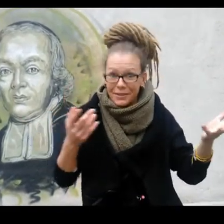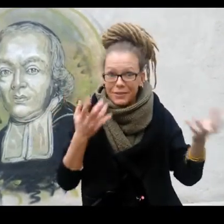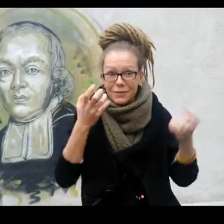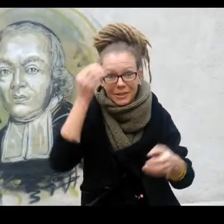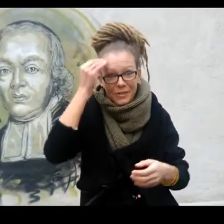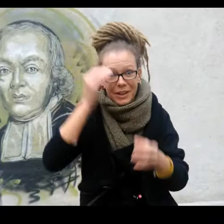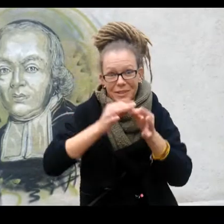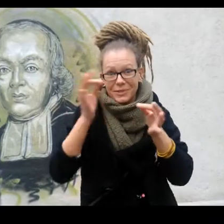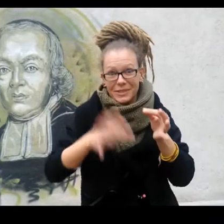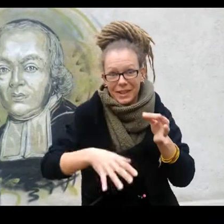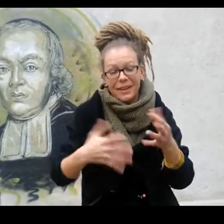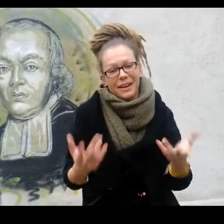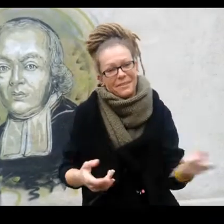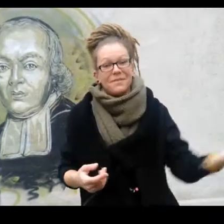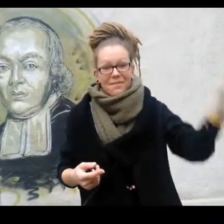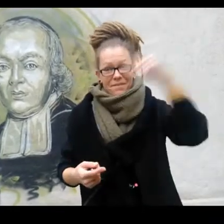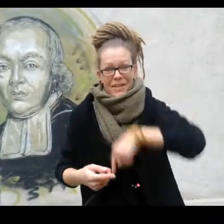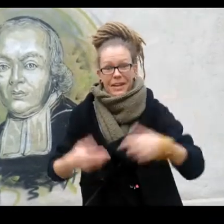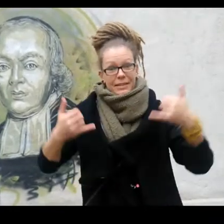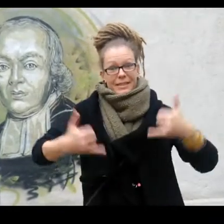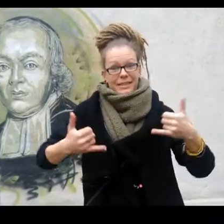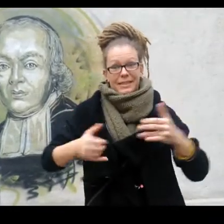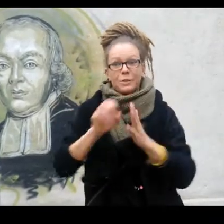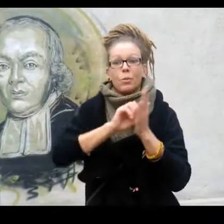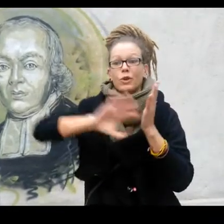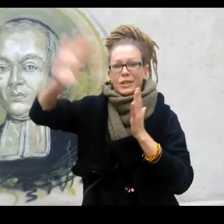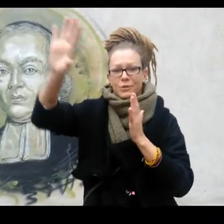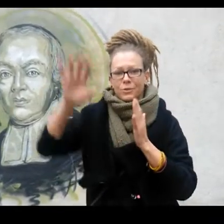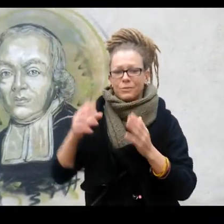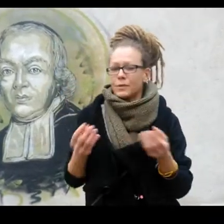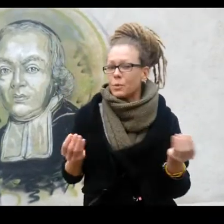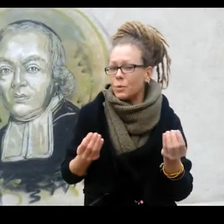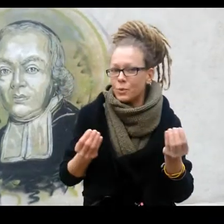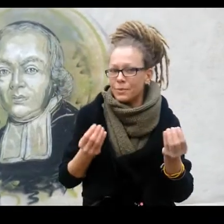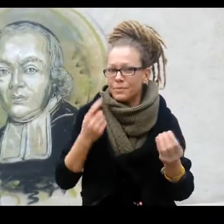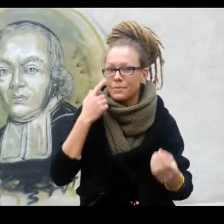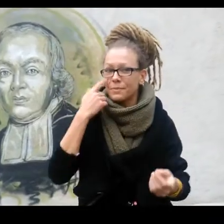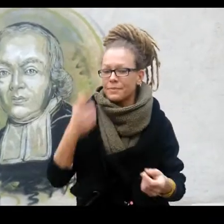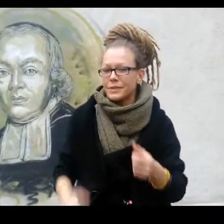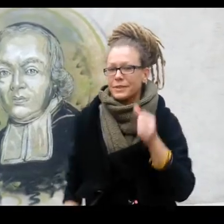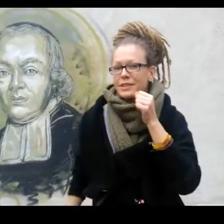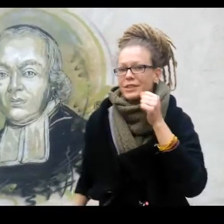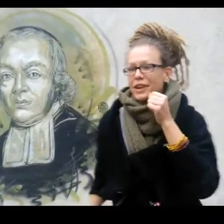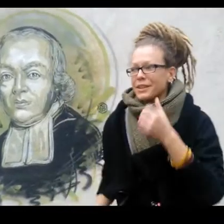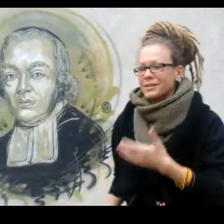Vous voulez connaître le résultat, alors venez voir à la projection ici à ... INJS de Paris (St-Jacques).